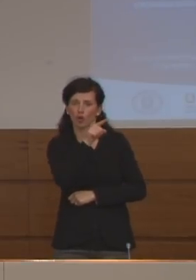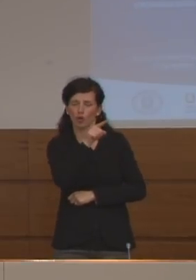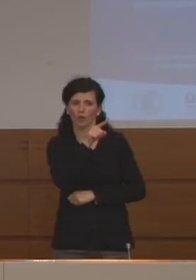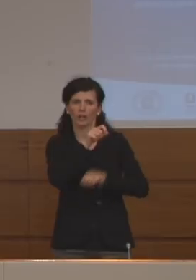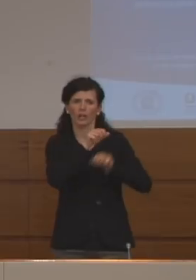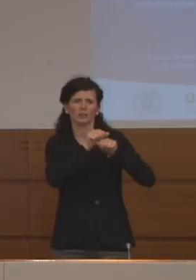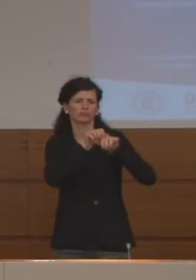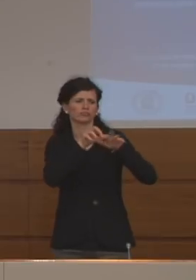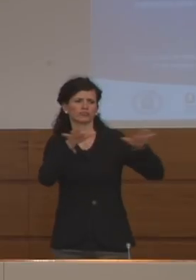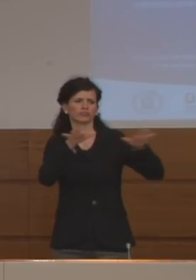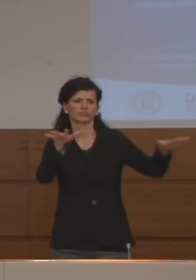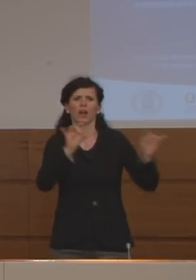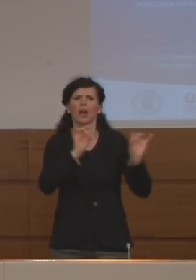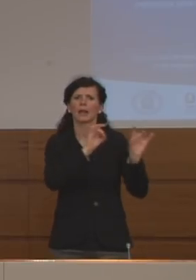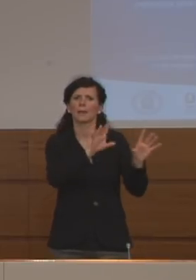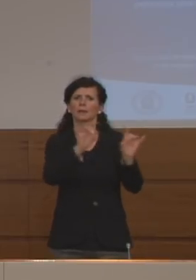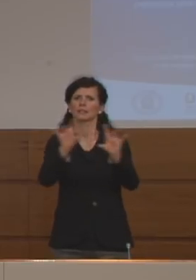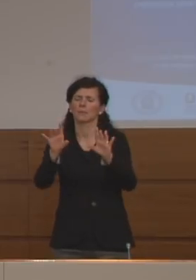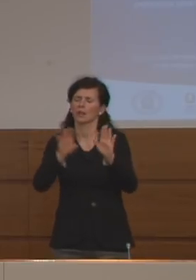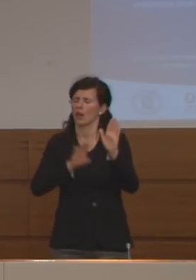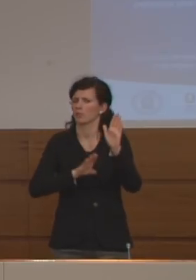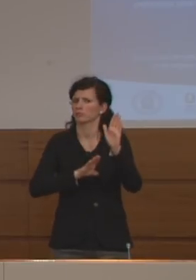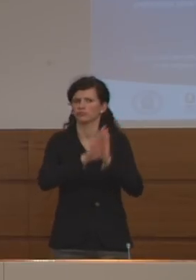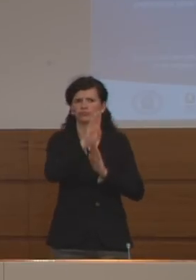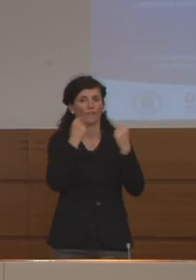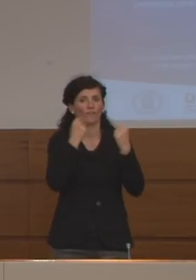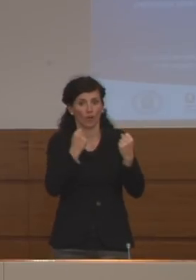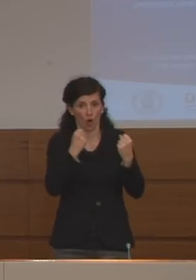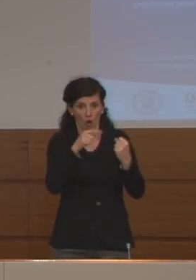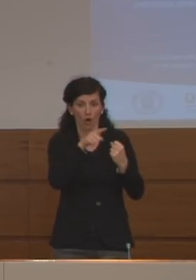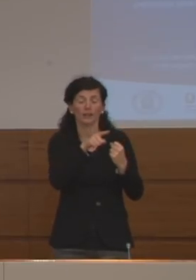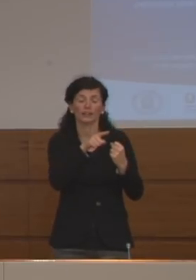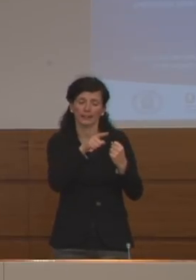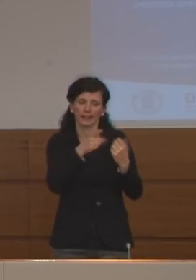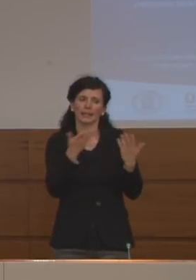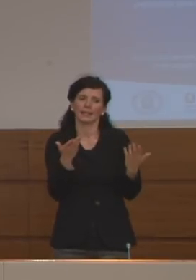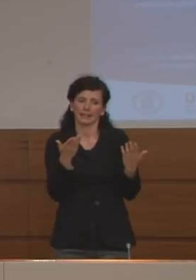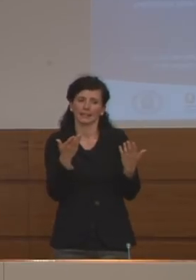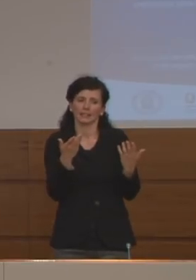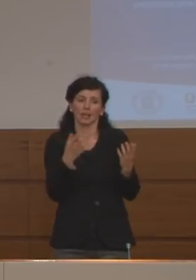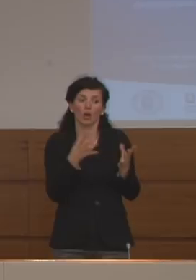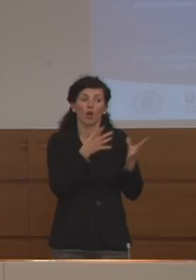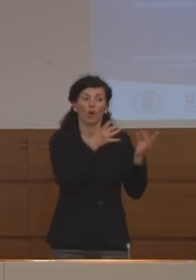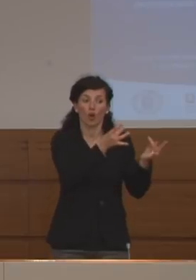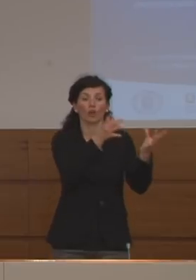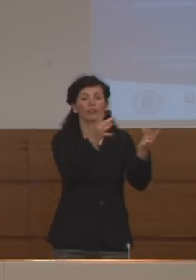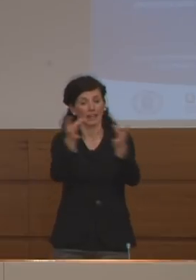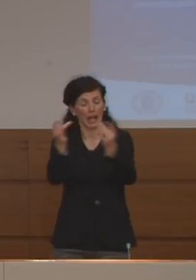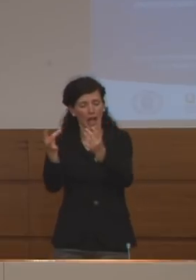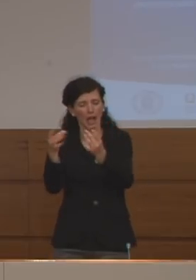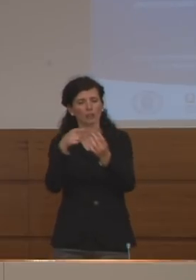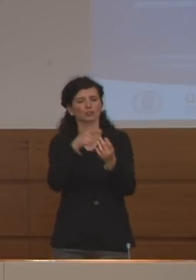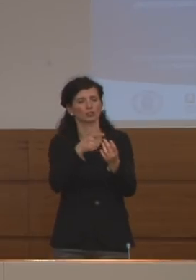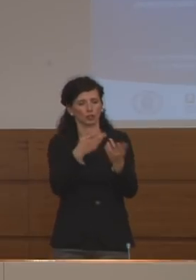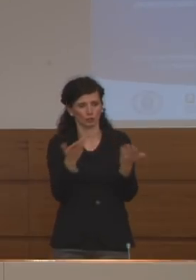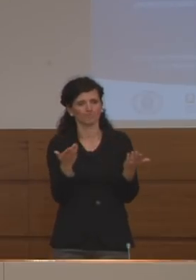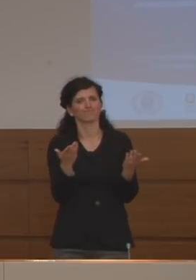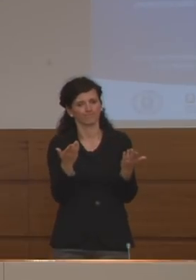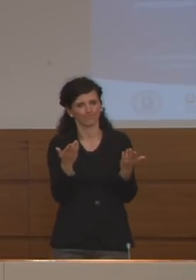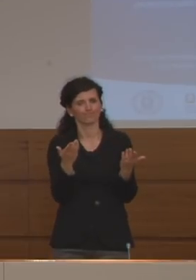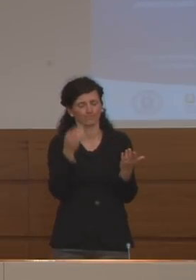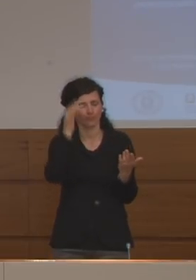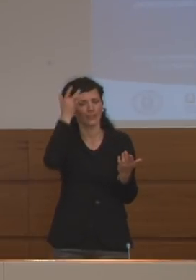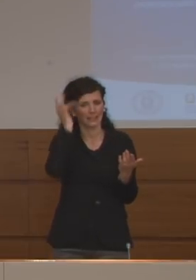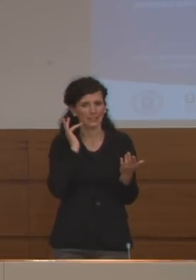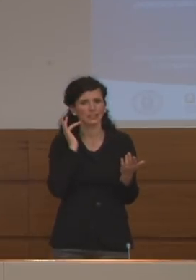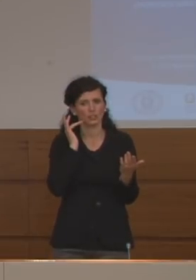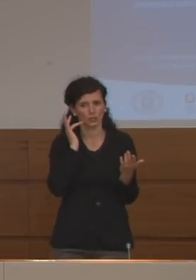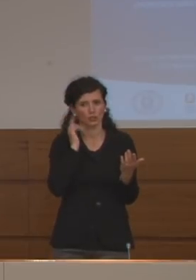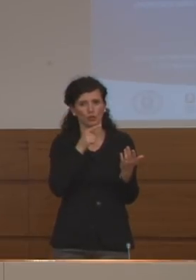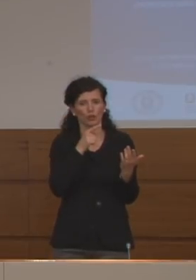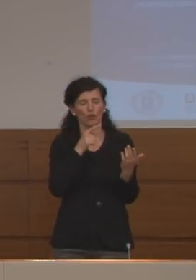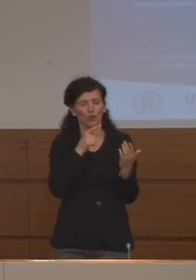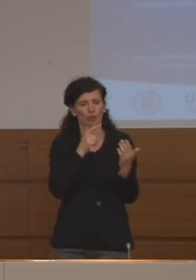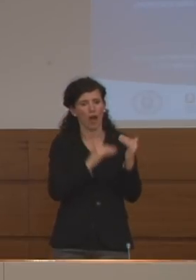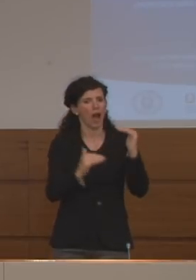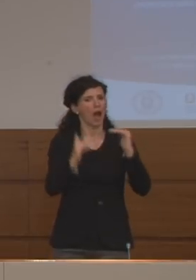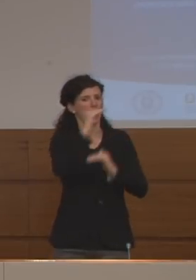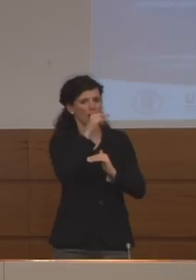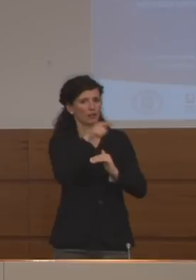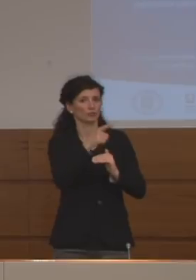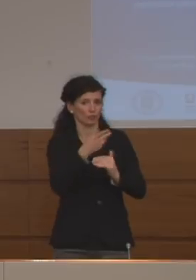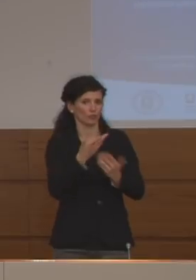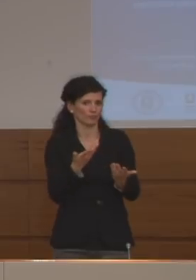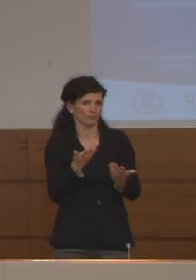epidemica il rischio di contagio è evidentemente più elevato, di converso